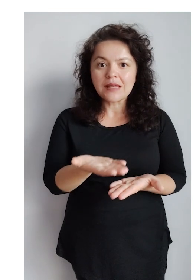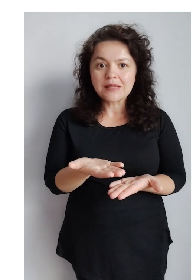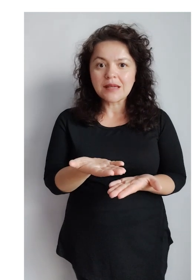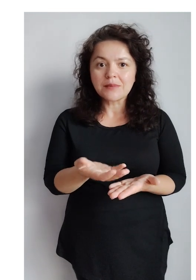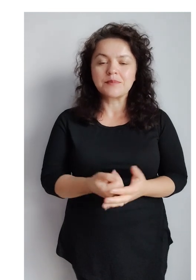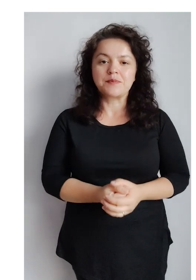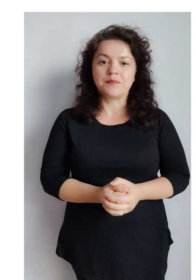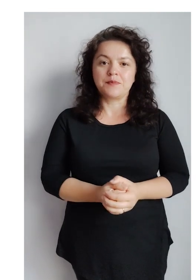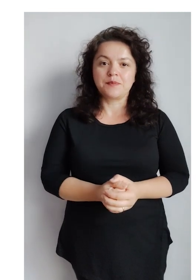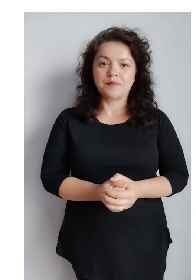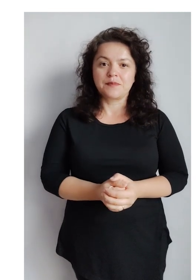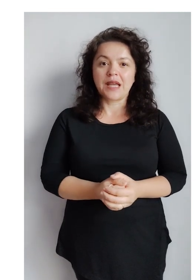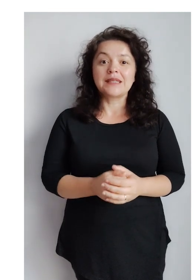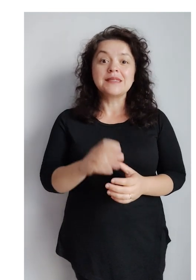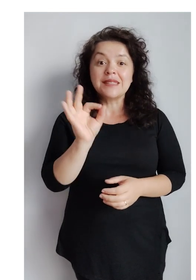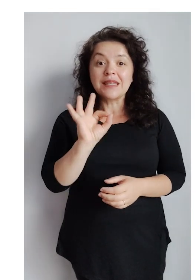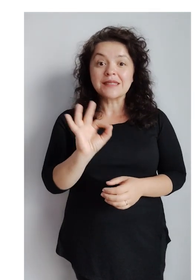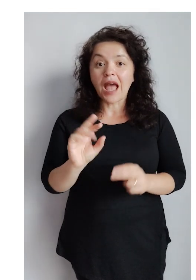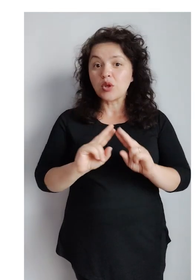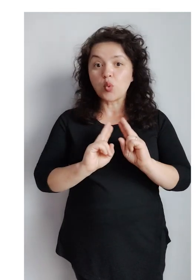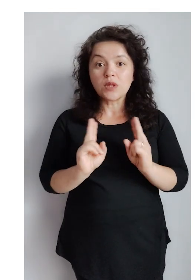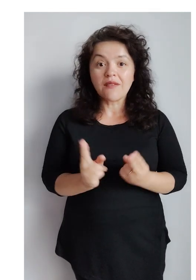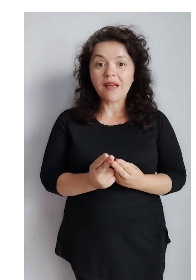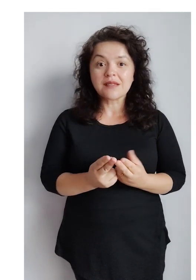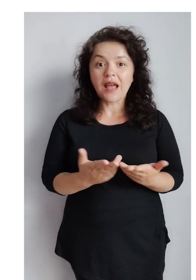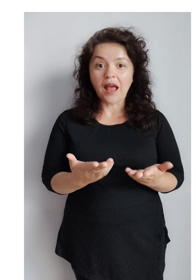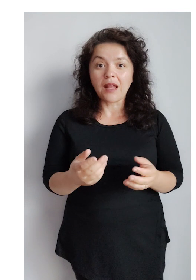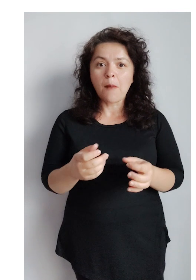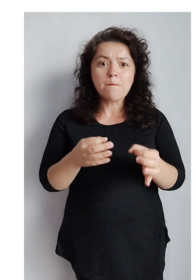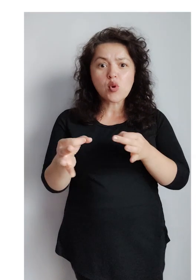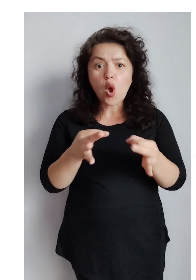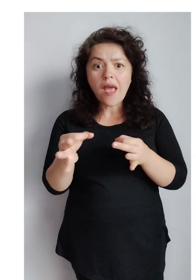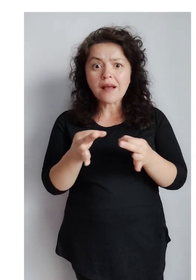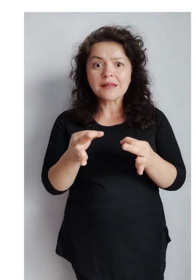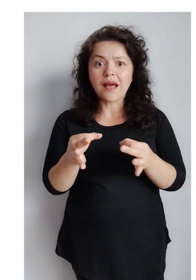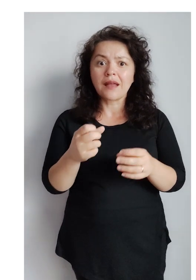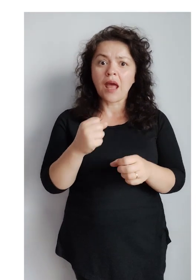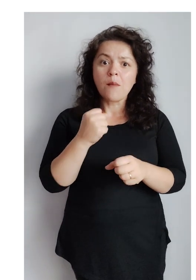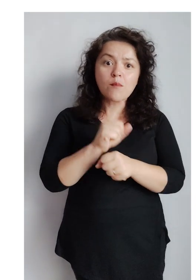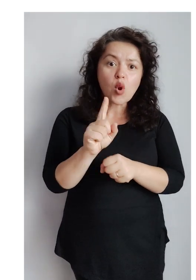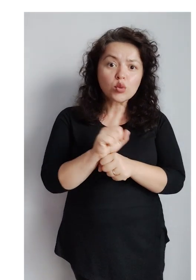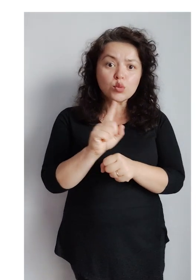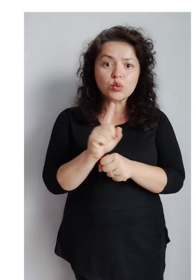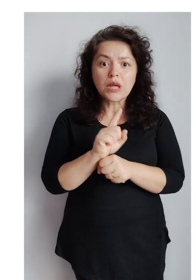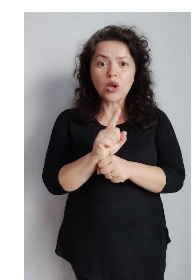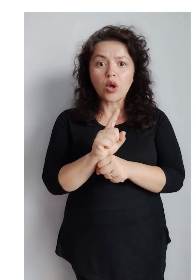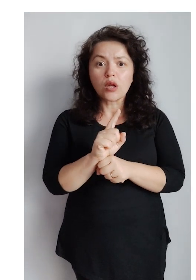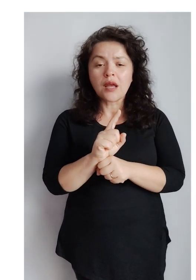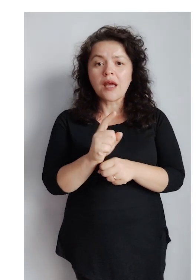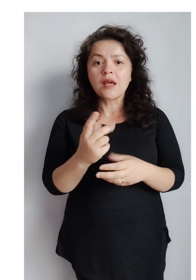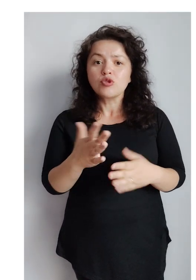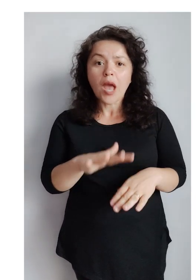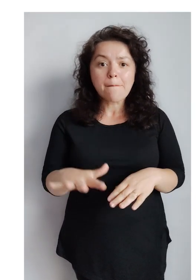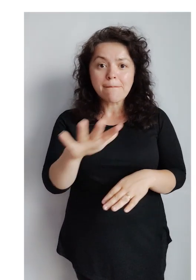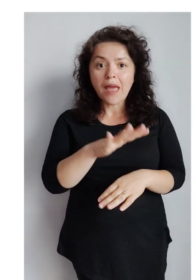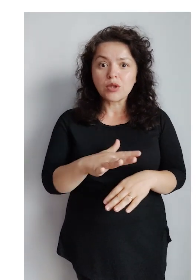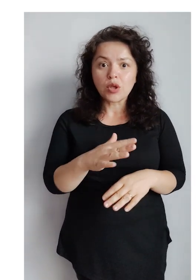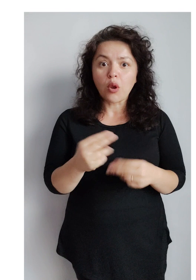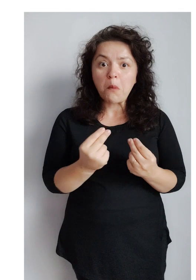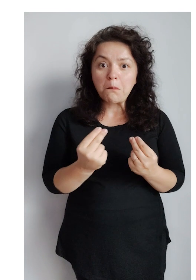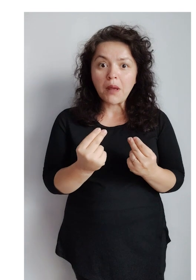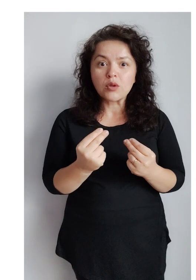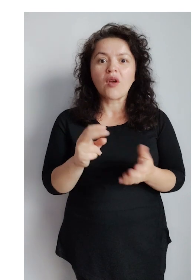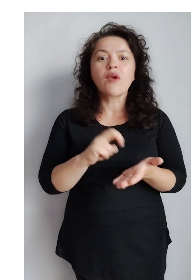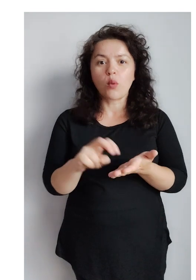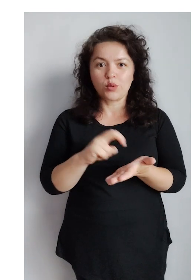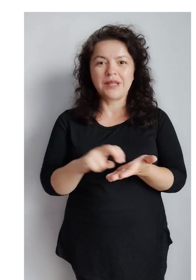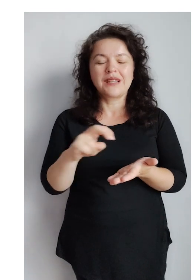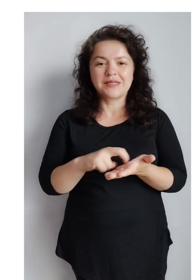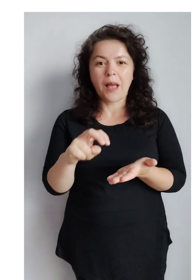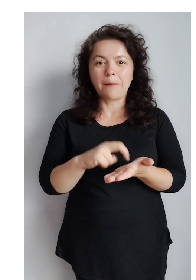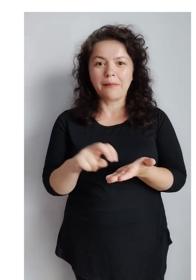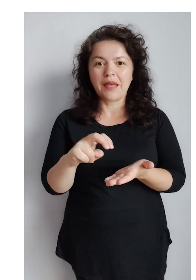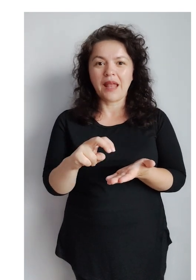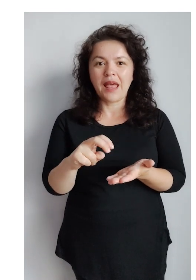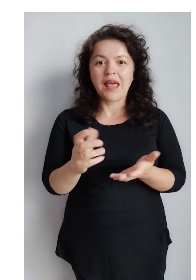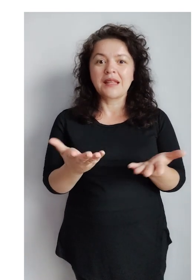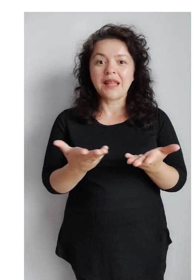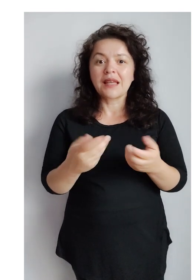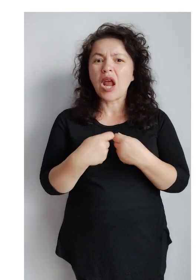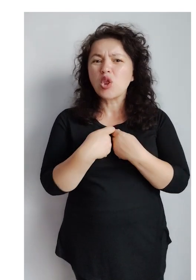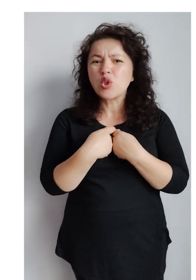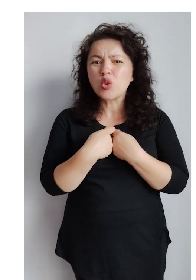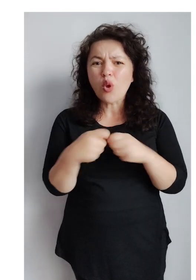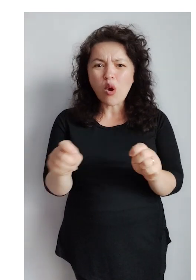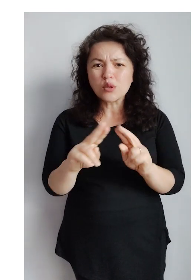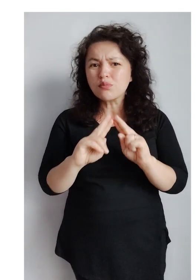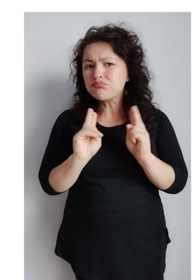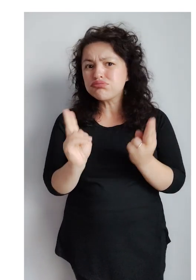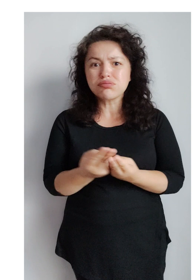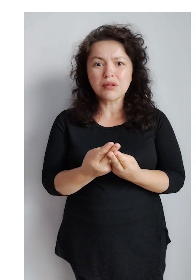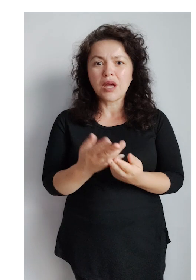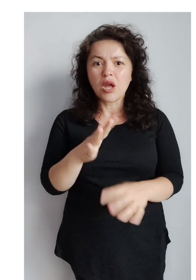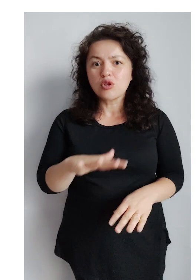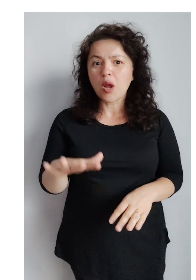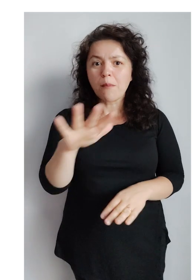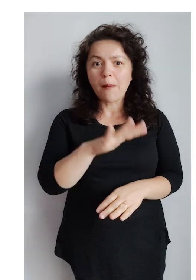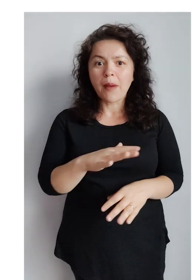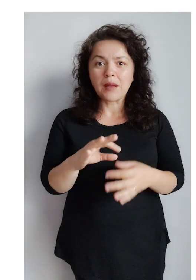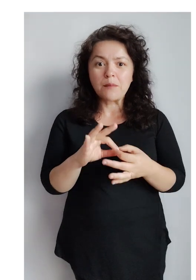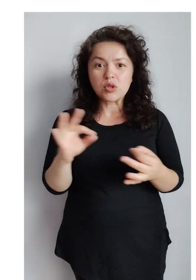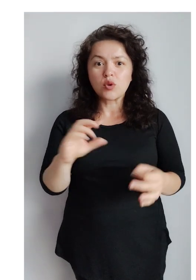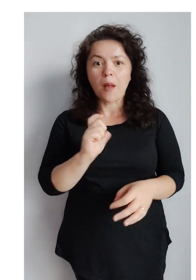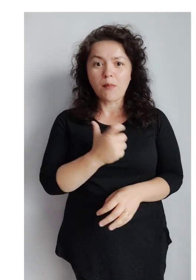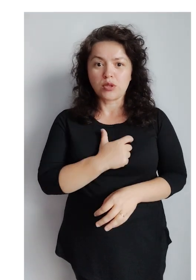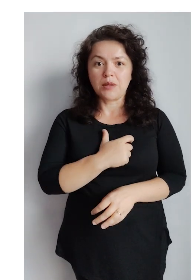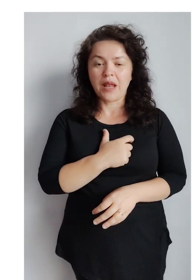D.U. se referă la proiectarea produselor și a mediilor pentru a fi utilizabile de către toți oamenii în cea mai mare măsură posibilă,